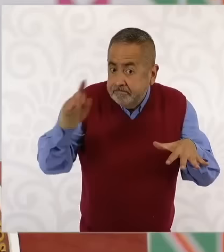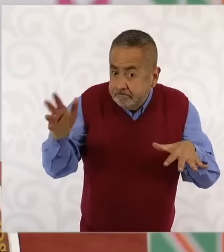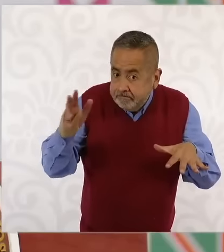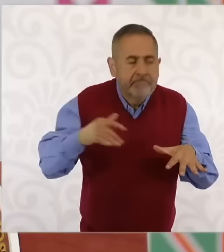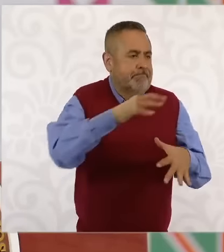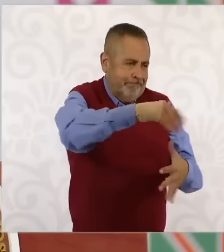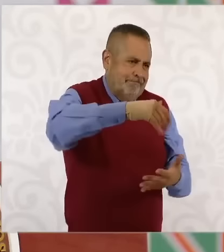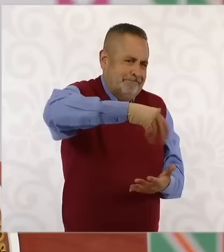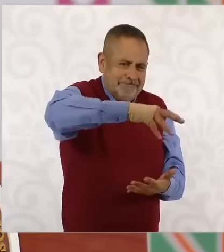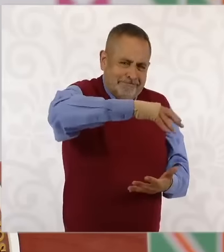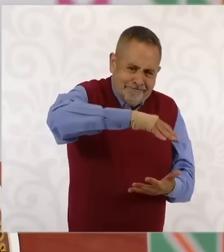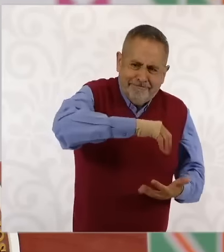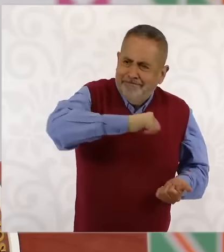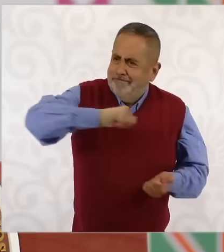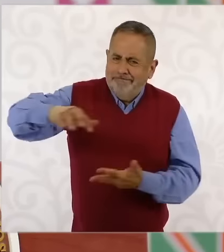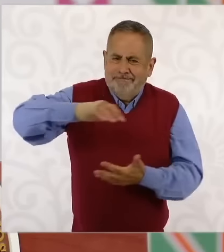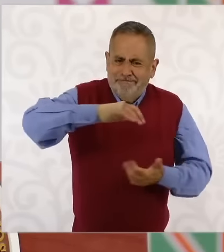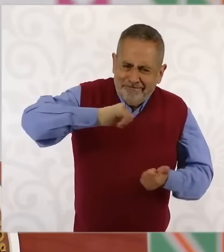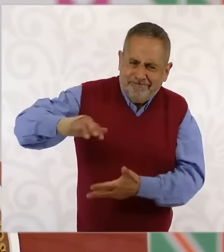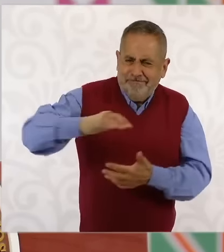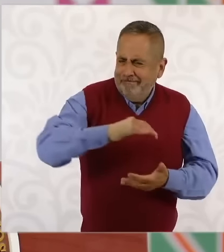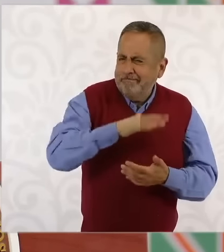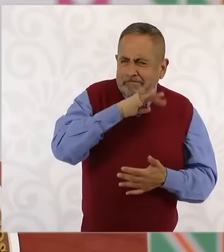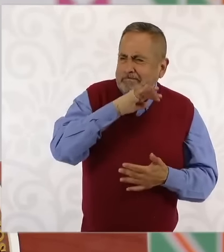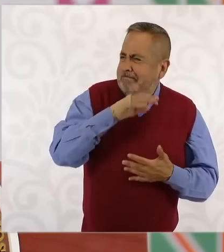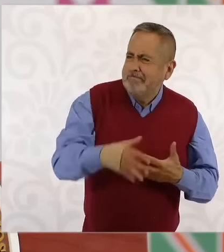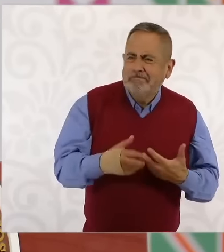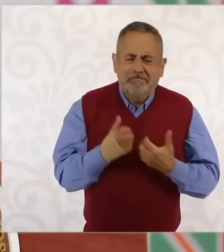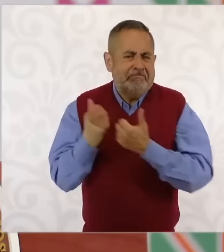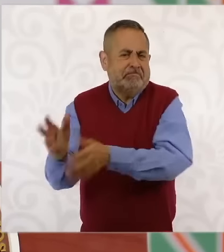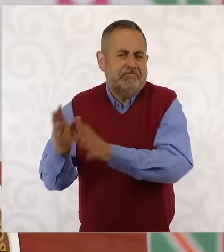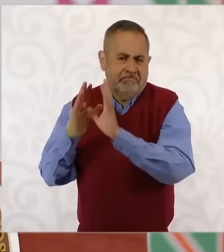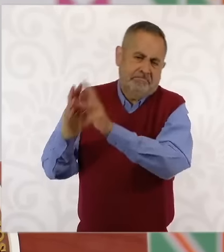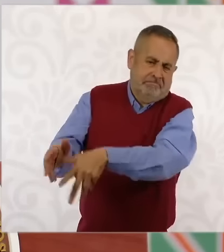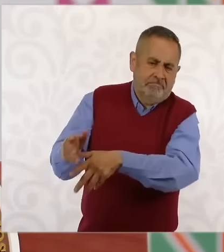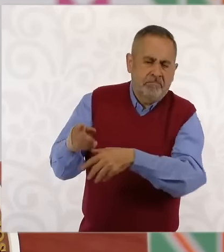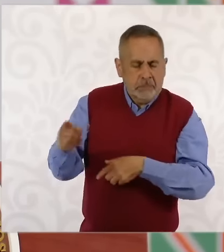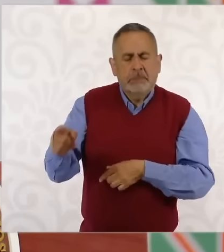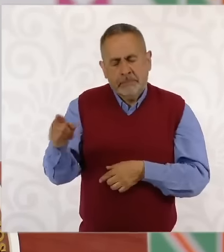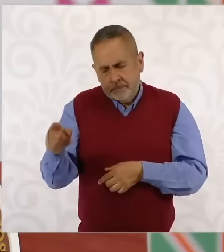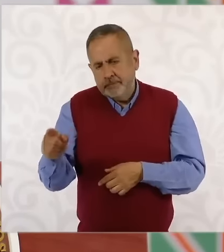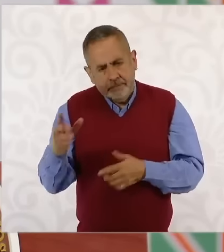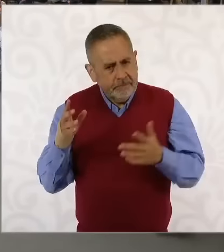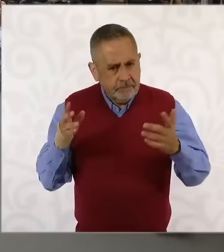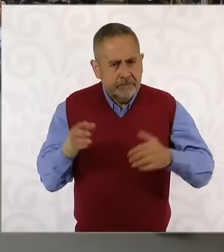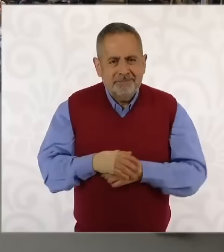y se está llevando eh pues todo lo que tiene que ver con la basura, porque es pues desde piedras,